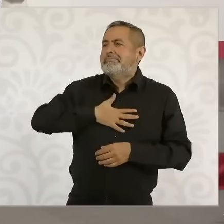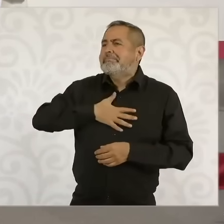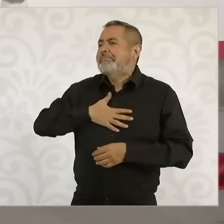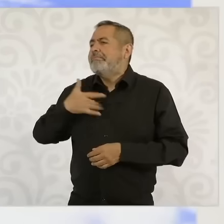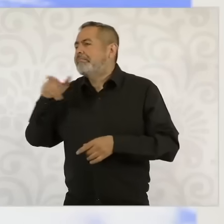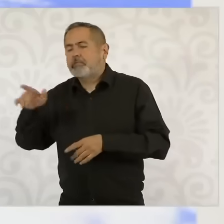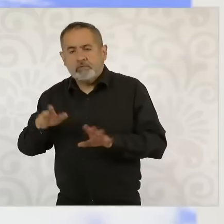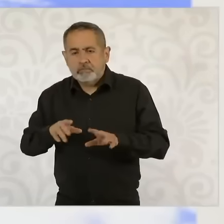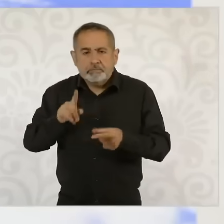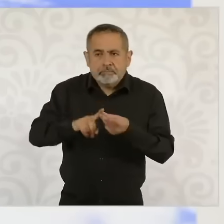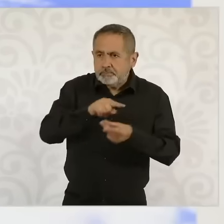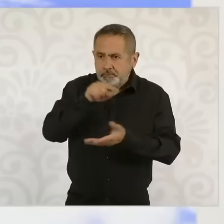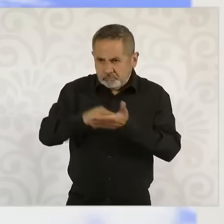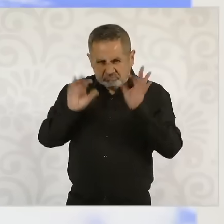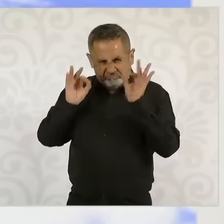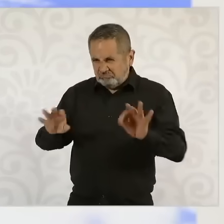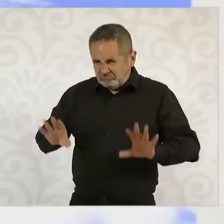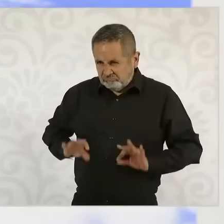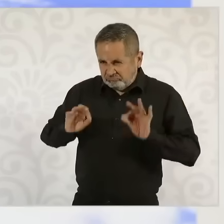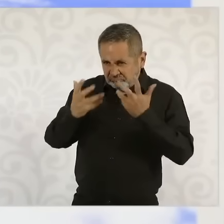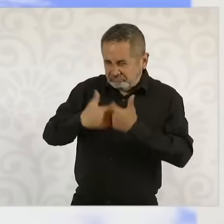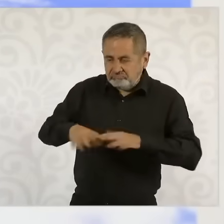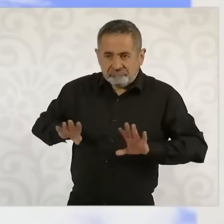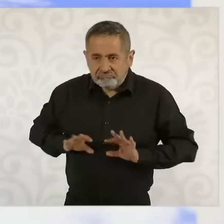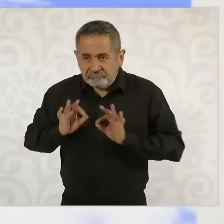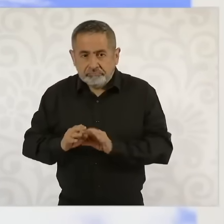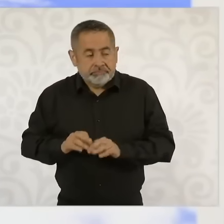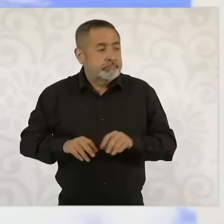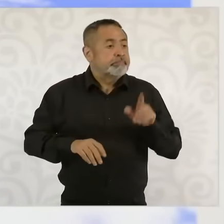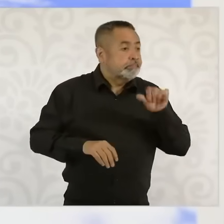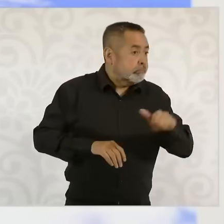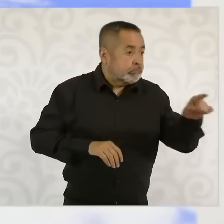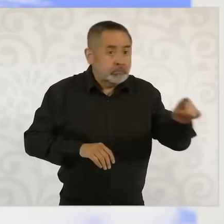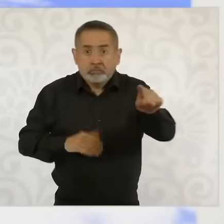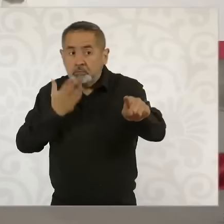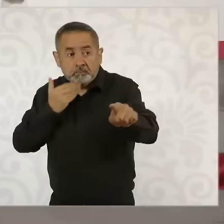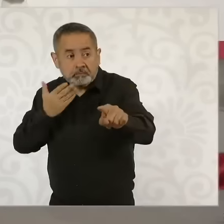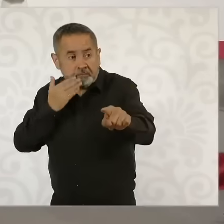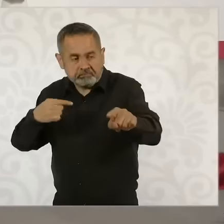se está buscando también llegar a lugares donde otras líneas aéreas no llegan. Eh,